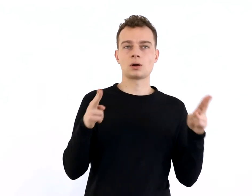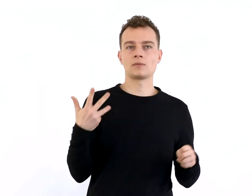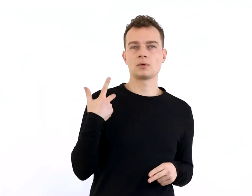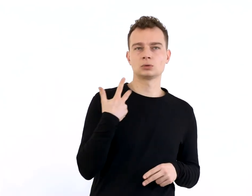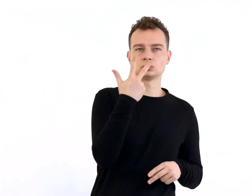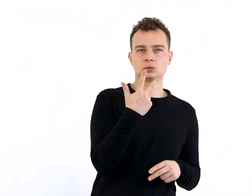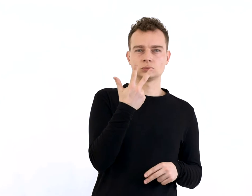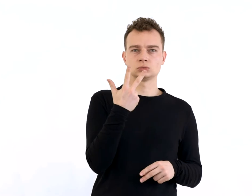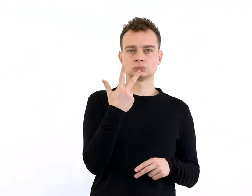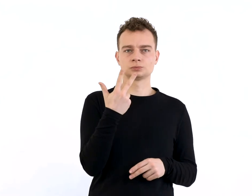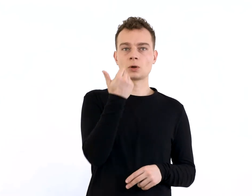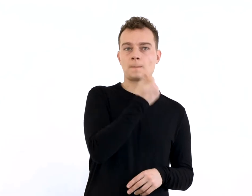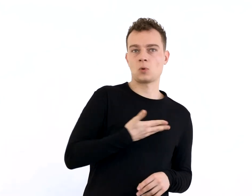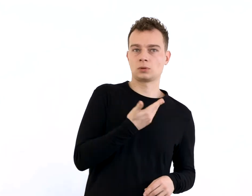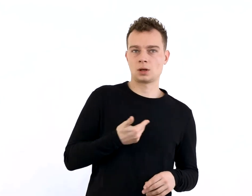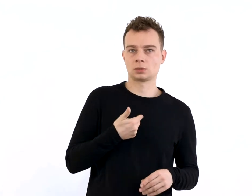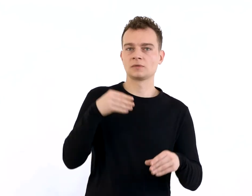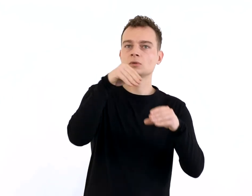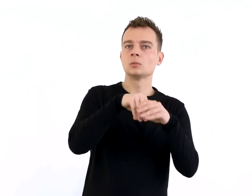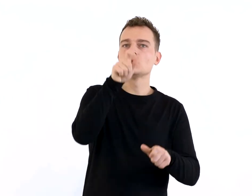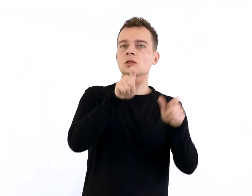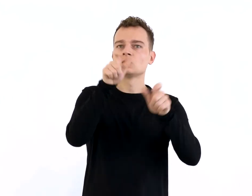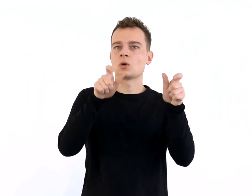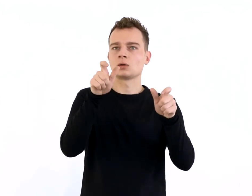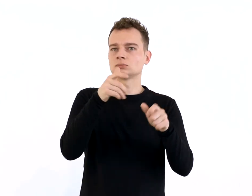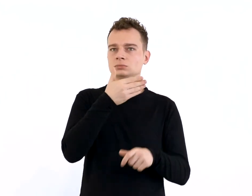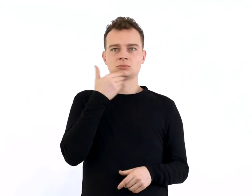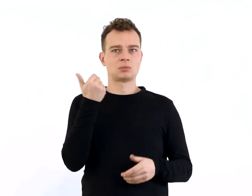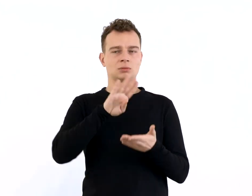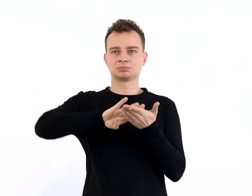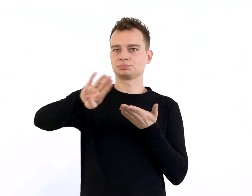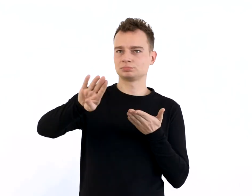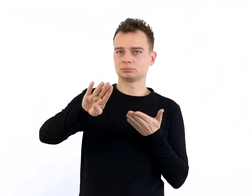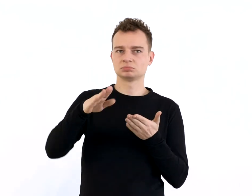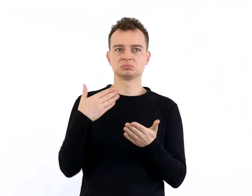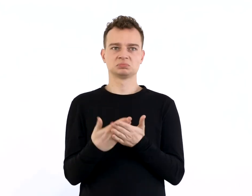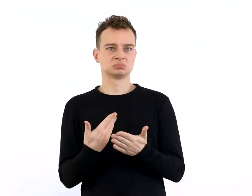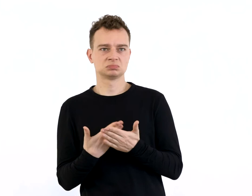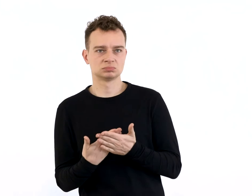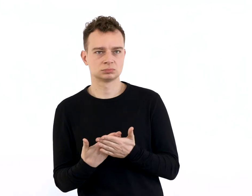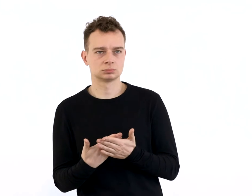Portrety z III w. są pozbawione indywidualności.